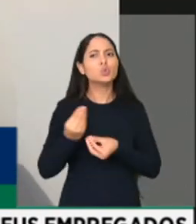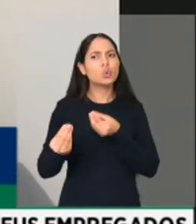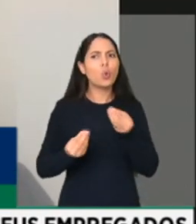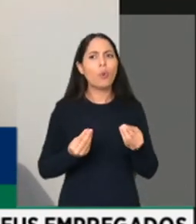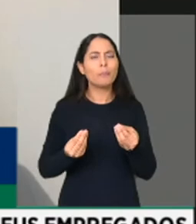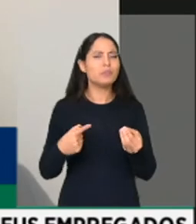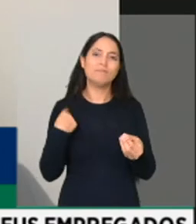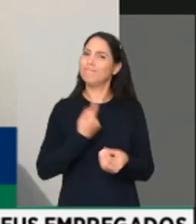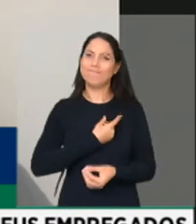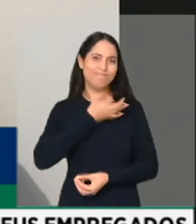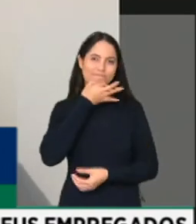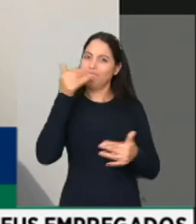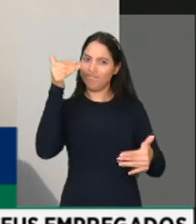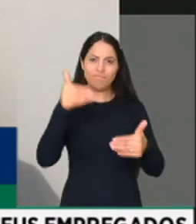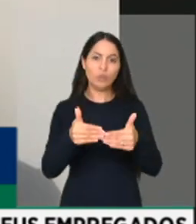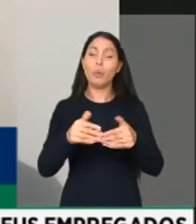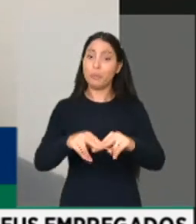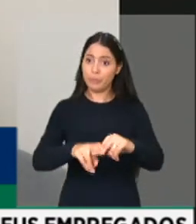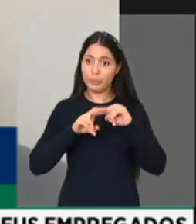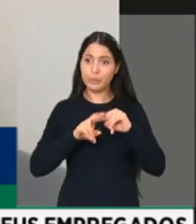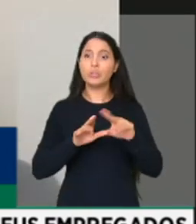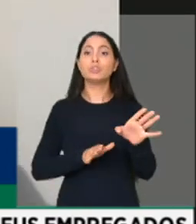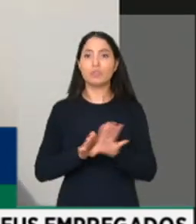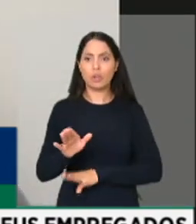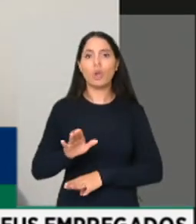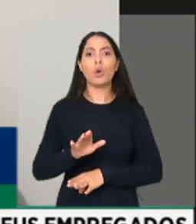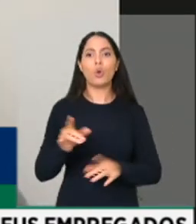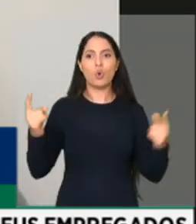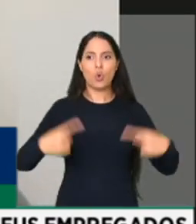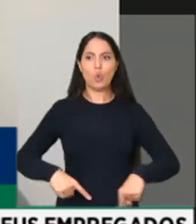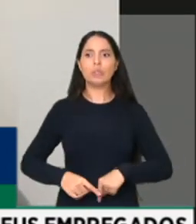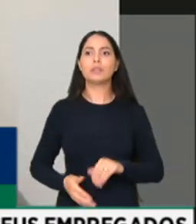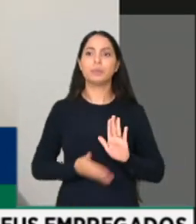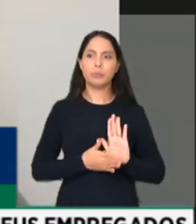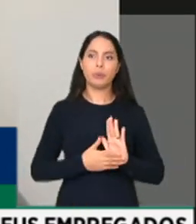NOS PARECE INOPORTUNA. RAZÃO PELA QUAL SOMOS CONTRÁRIOS É